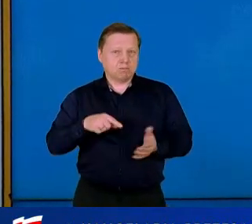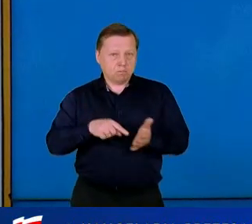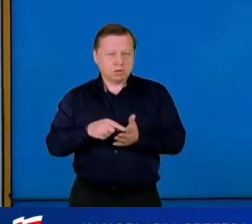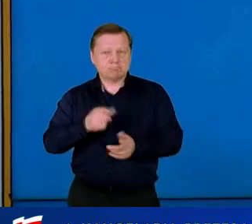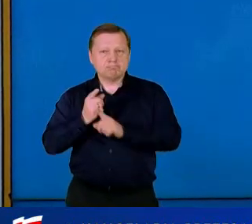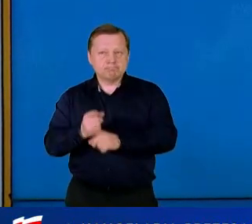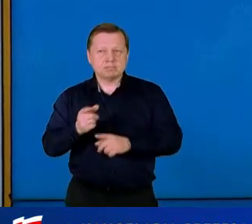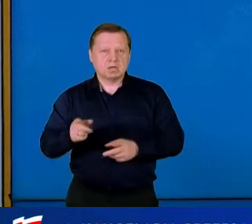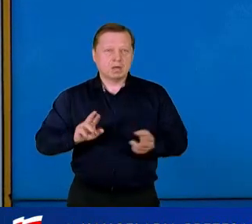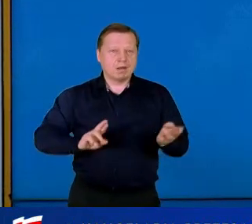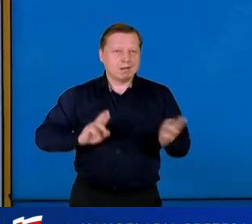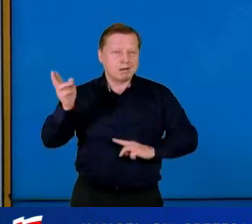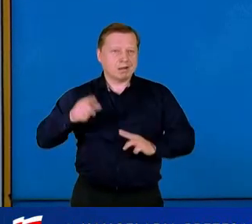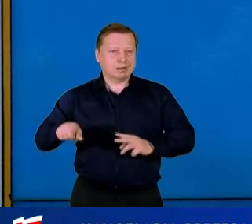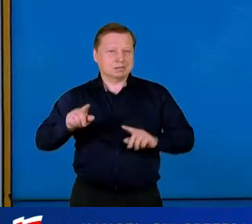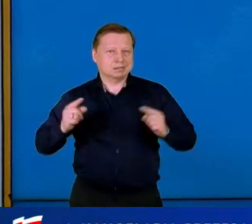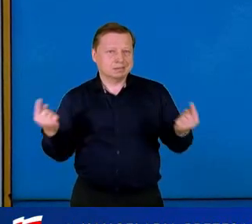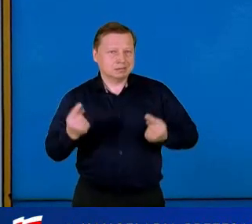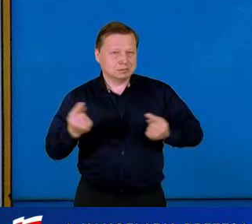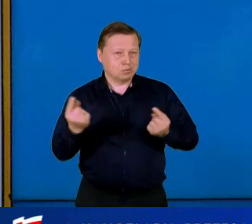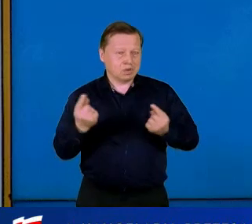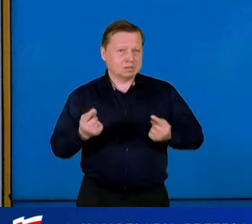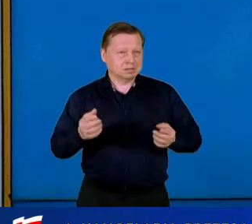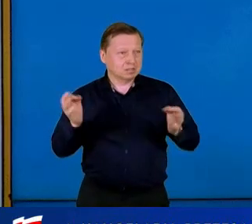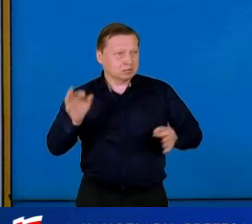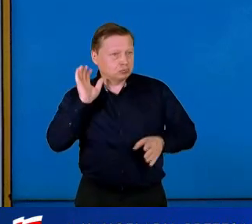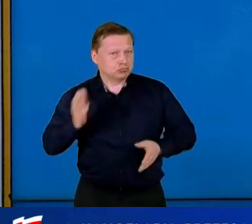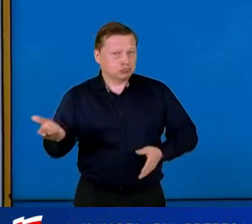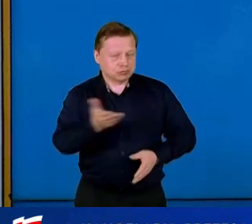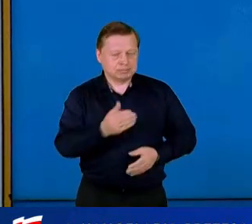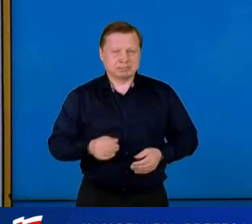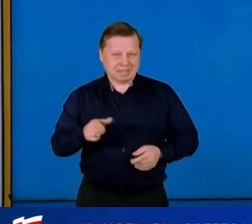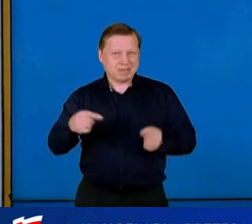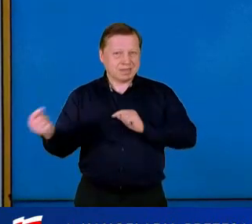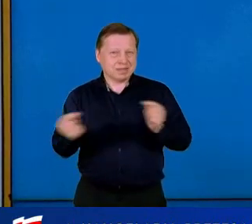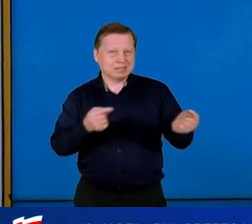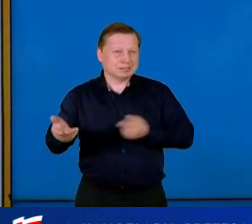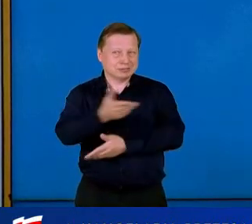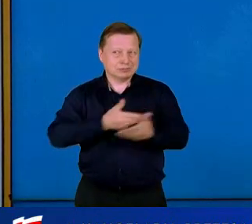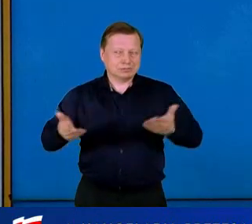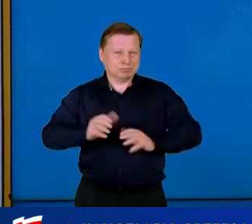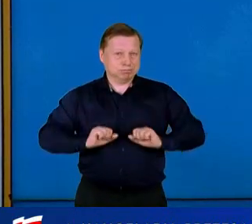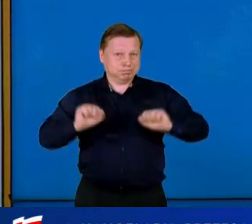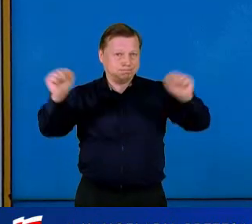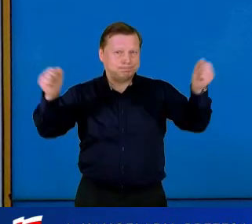jak reagujemy na te sytuacje, z którymi mamy do czynienia, na tą dyskusję, która tak rozgorzała, która jest taka gorąca.